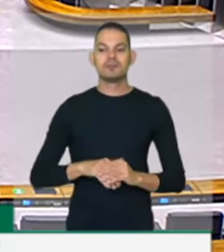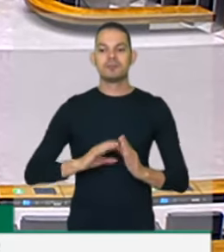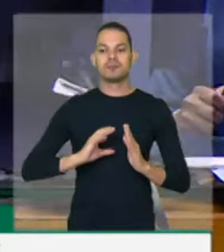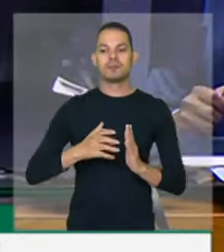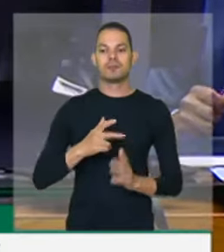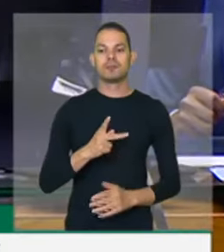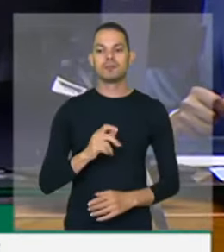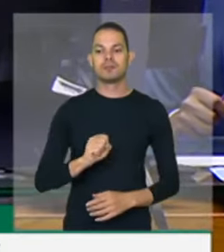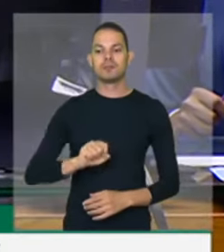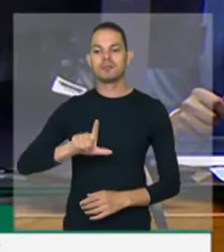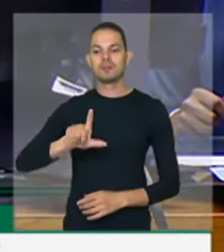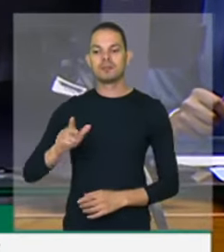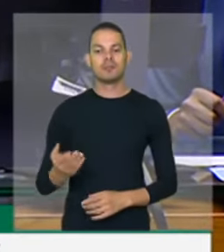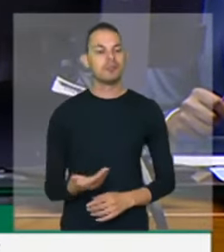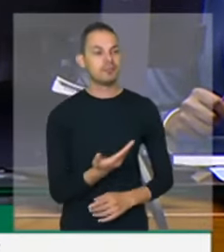PSL? COMO ORIENTA O PT? COMO